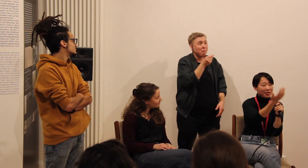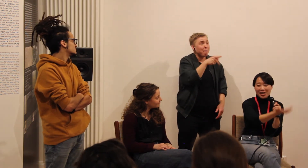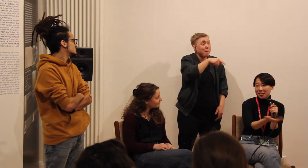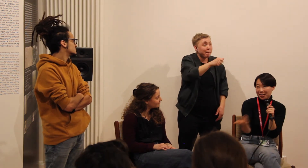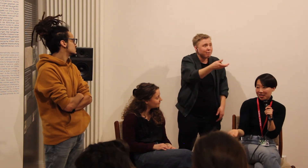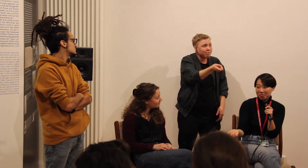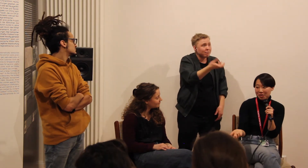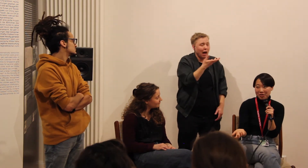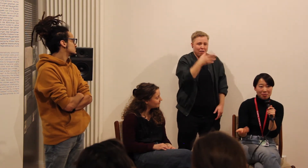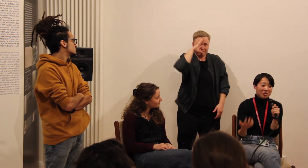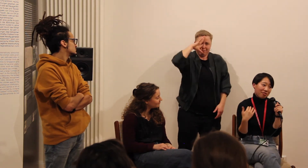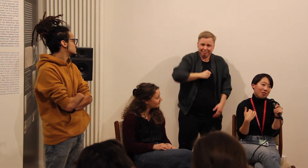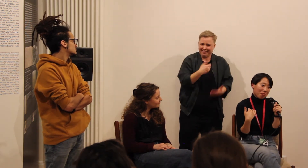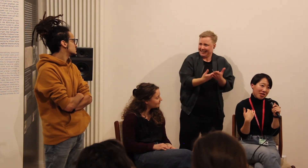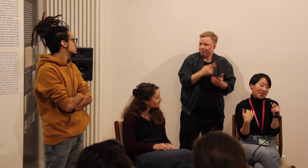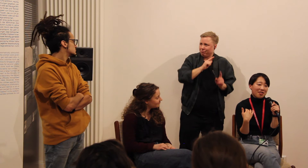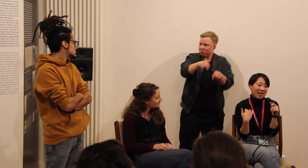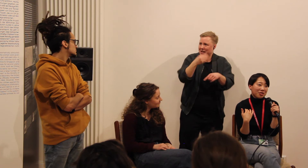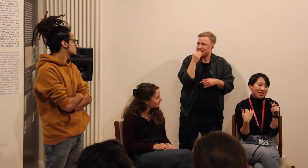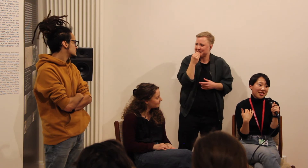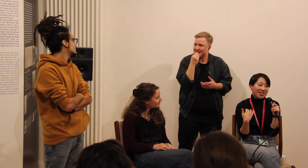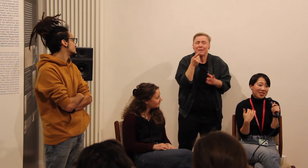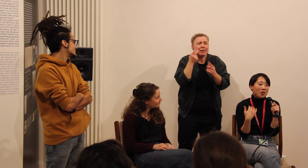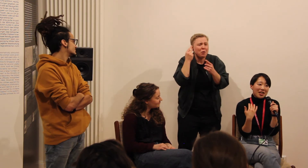Es wurde keine Sprache für andere Hörende, aber für mich wurde es eine Sprache.